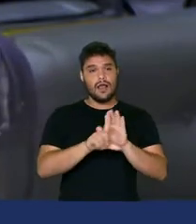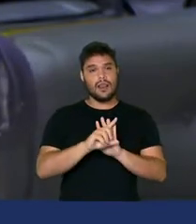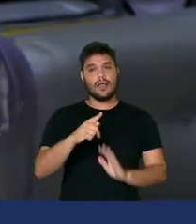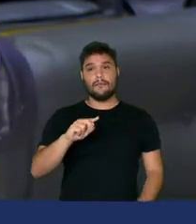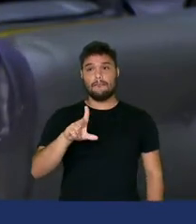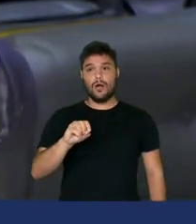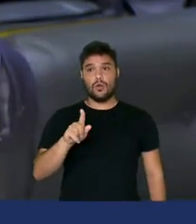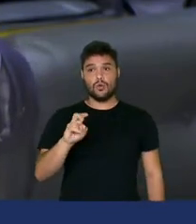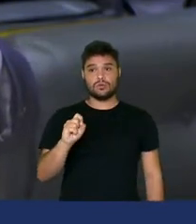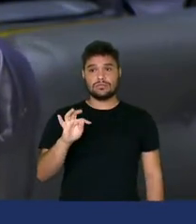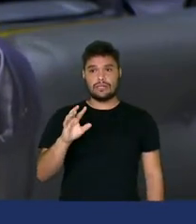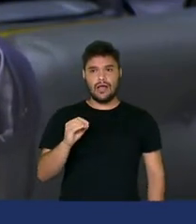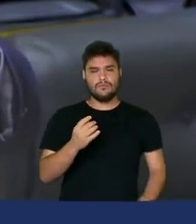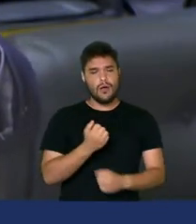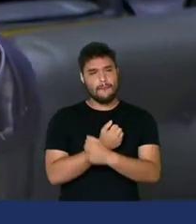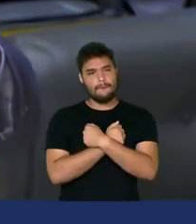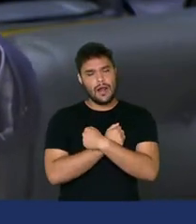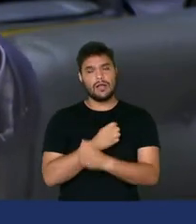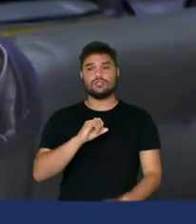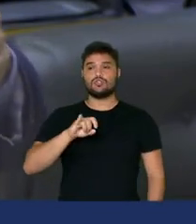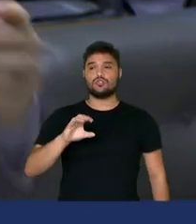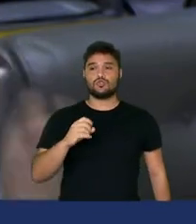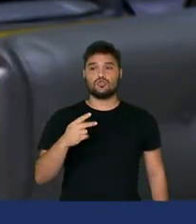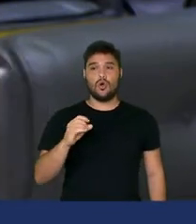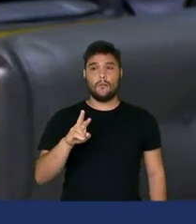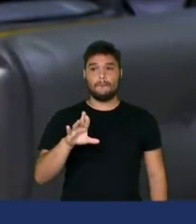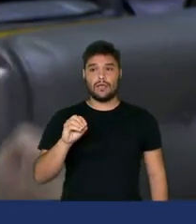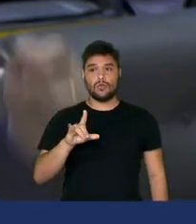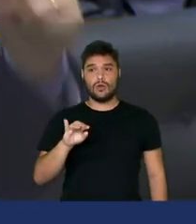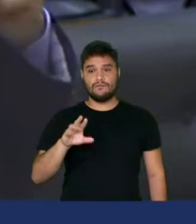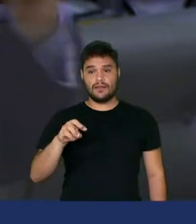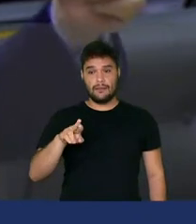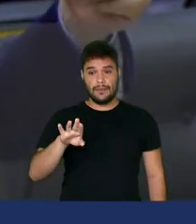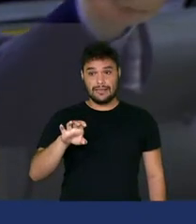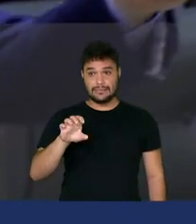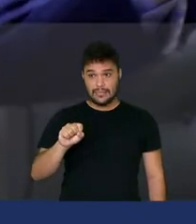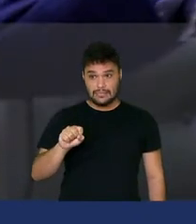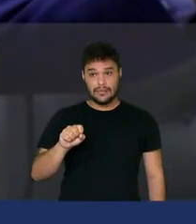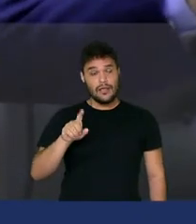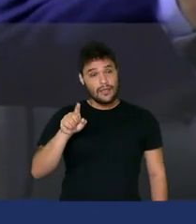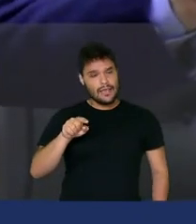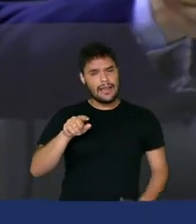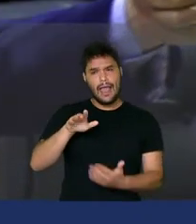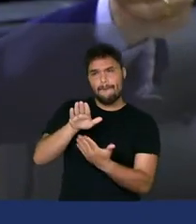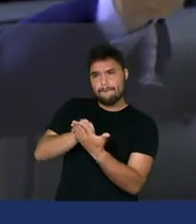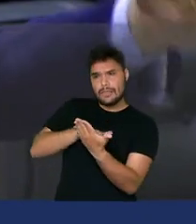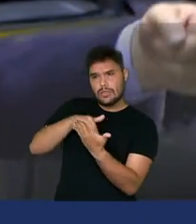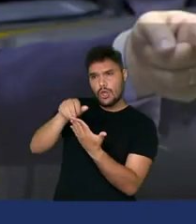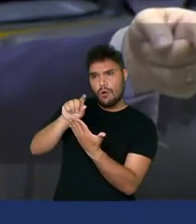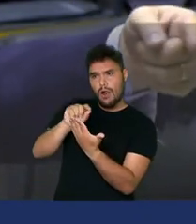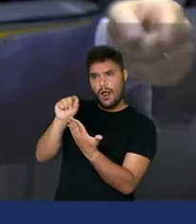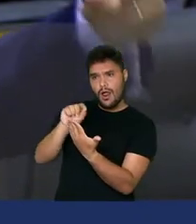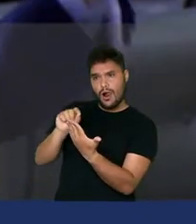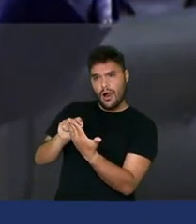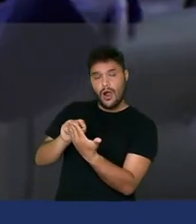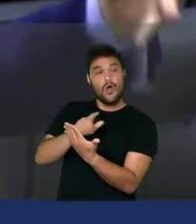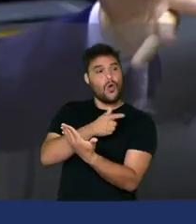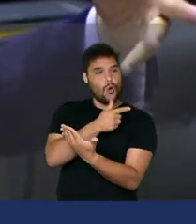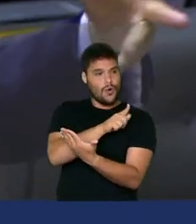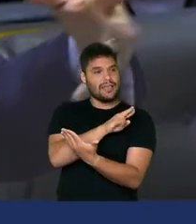QUE É A LEI ALDIR BLANC, A LEI PAULO GUSTAVO. ENTÃO O MEU ABRAÇO PARA O JOÃO PEDRO OLIVEIRA MERCÊS QUE É UM DESENHISTA. O GUIMARÃES O